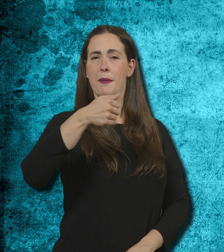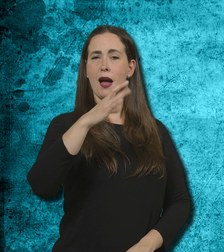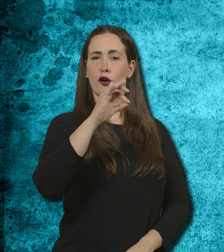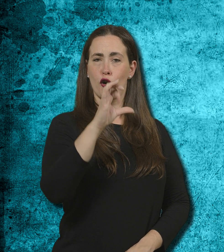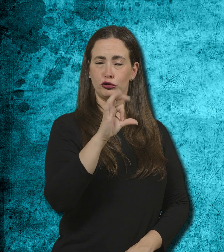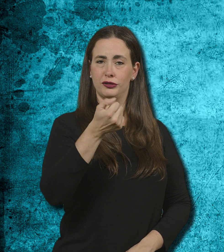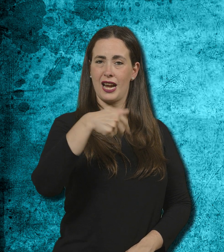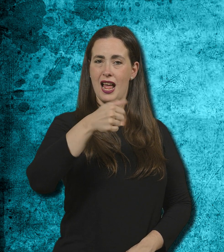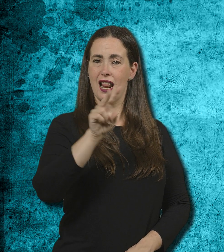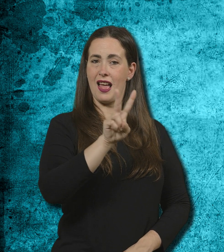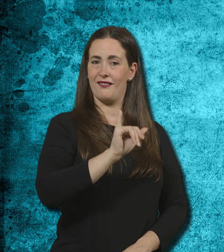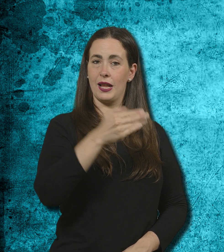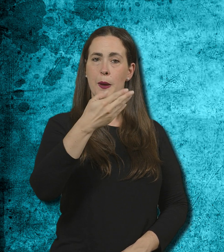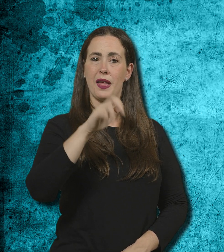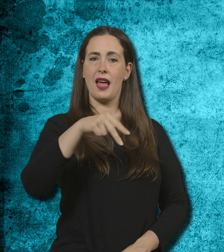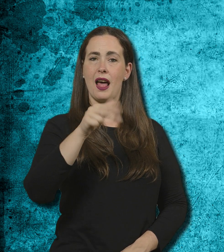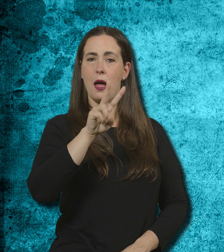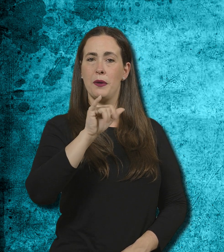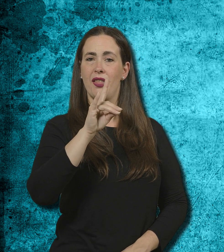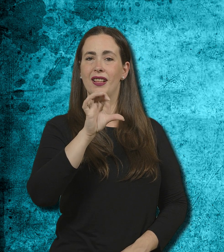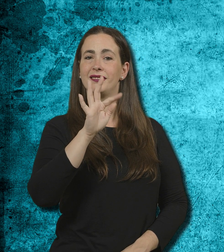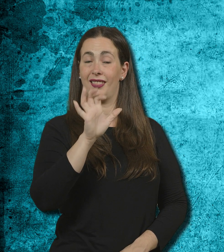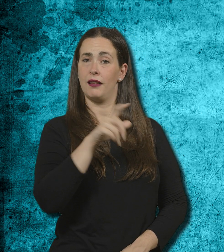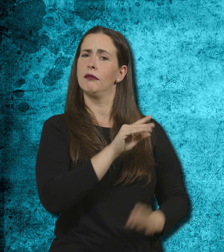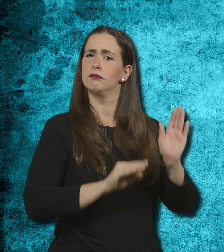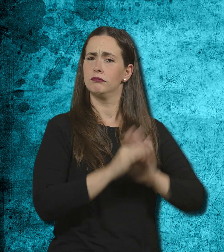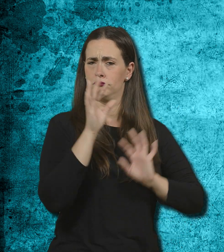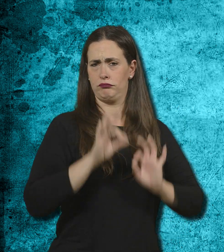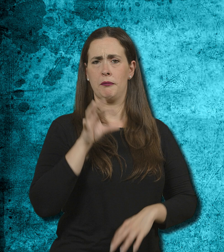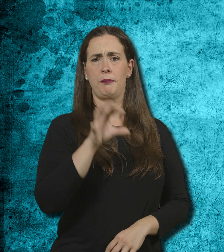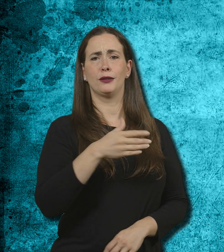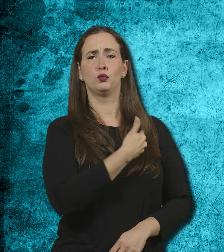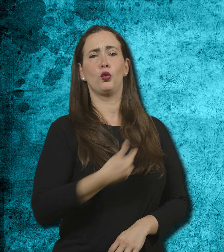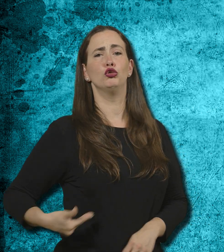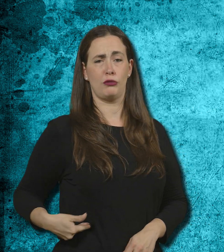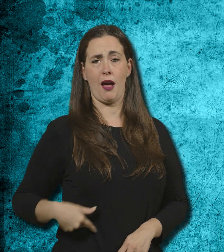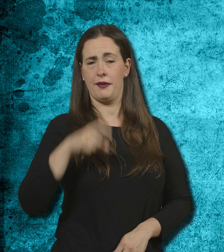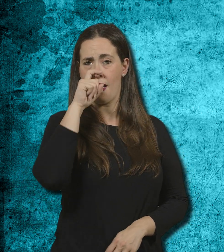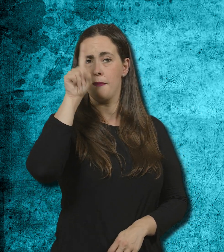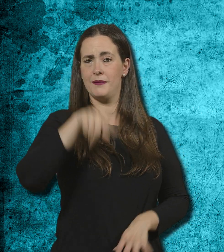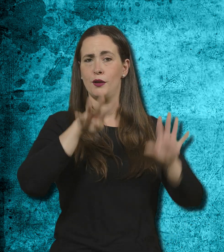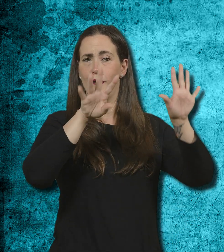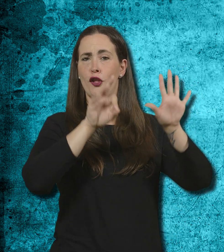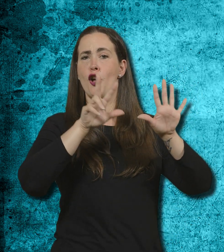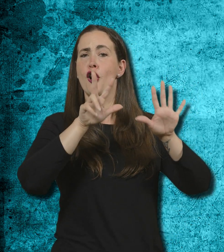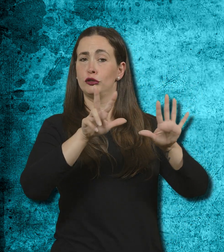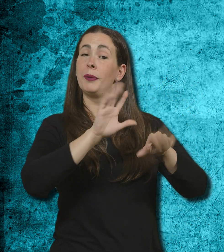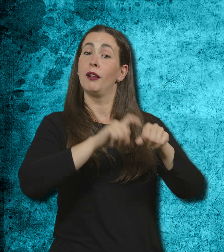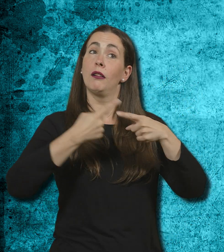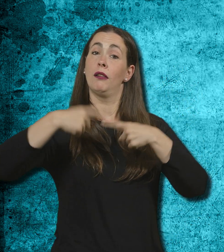MARCOS ANAVI BENAVIDESTE Va néixer a Iugoslàvia en 1908, d'origen jueu,